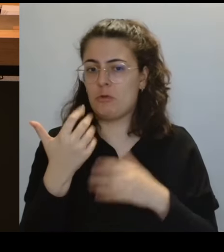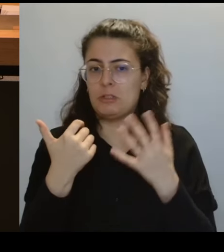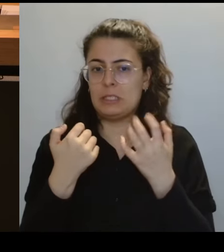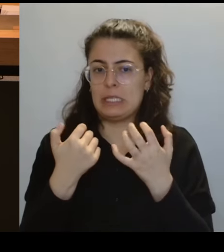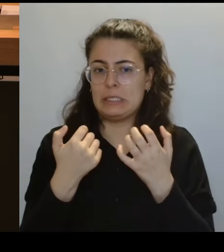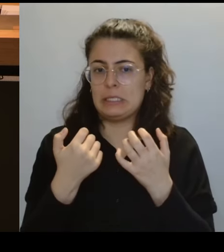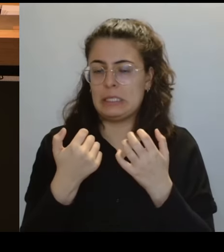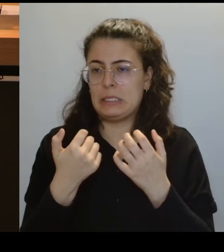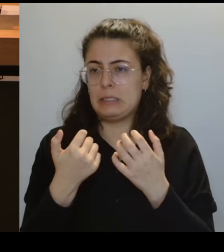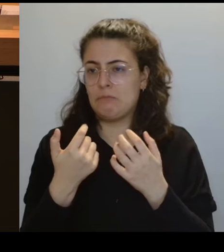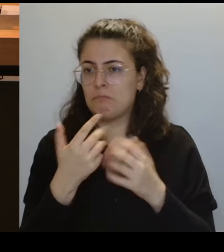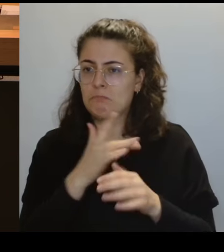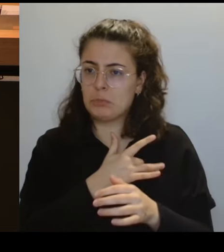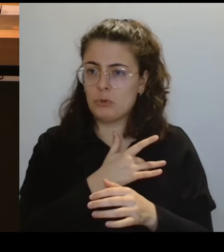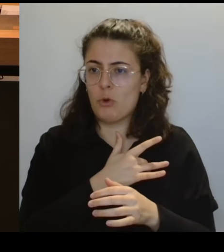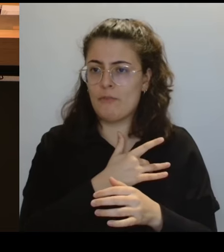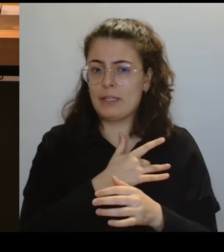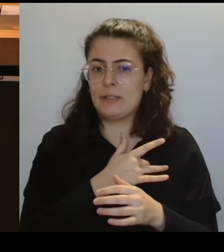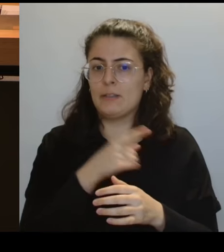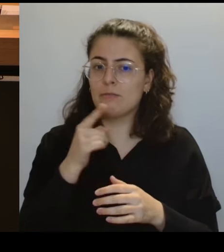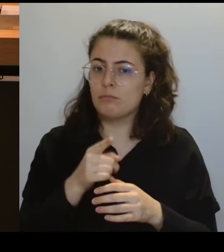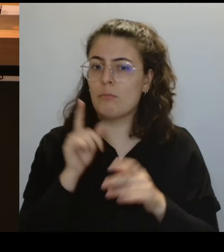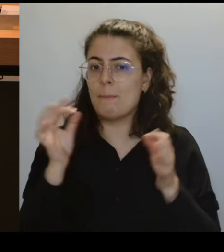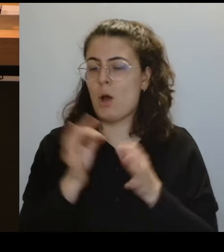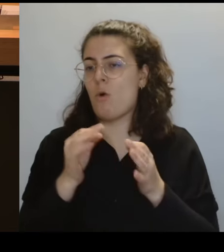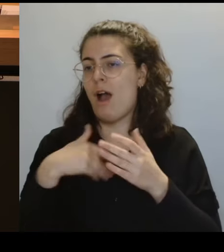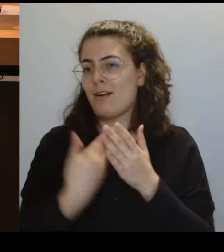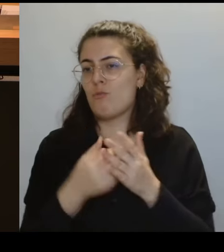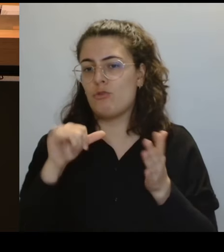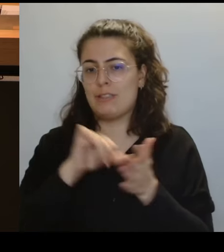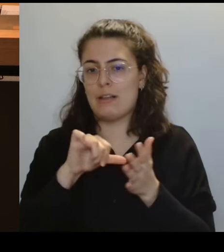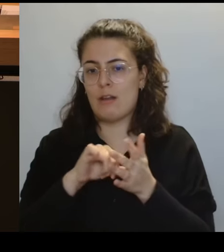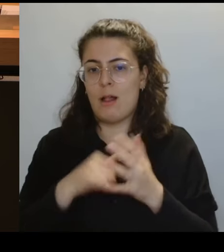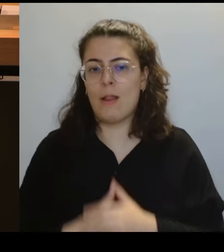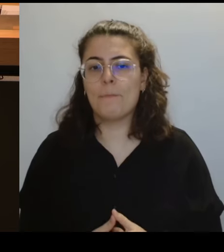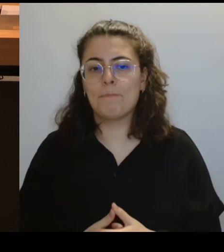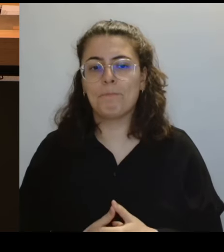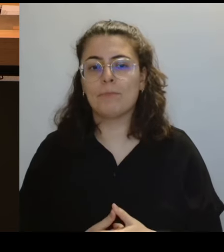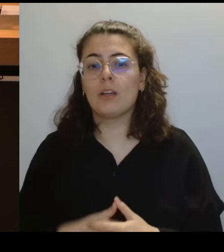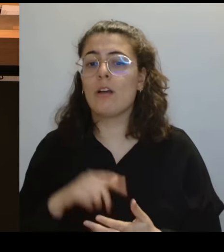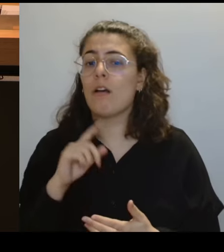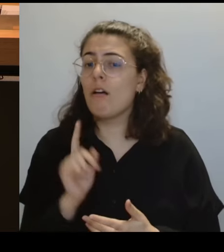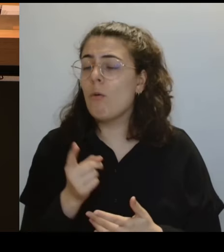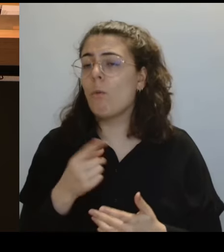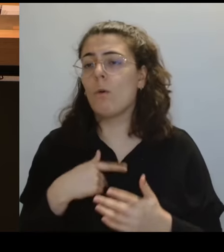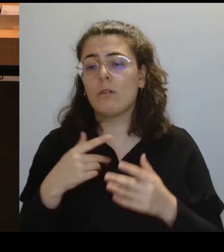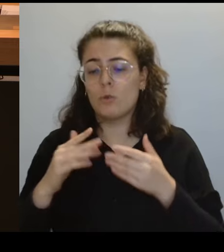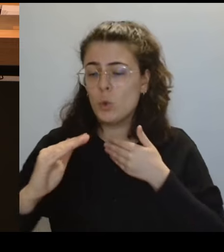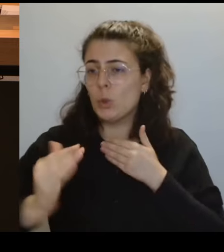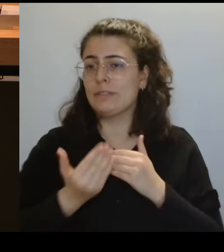Und sinnvoll wäre es auch, um kurzfristig Hilfe anbieten zu können. Den Träger gleich zu benennen, der diese